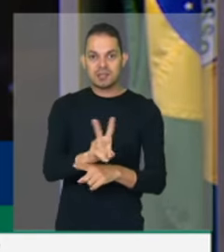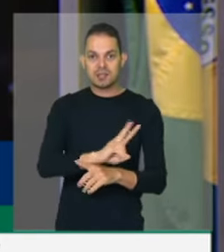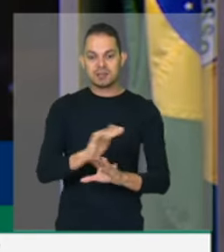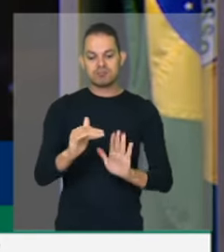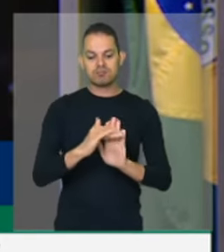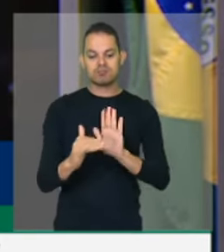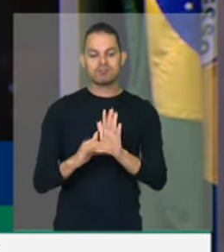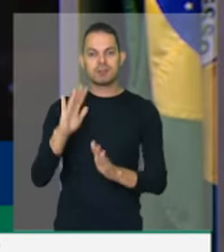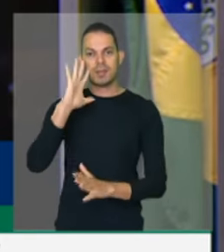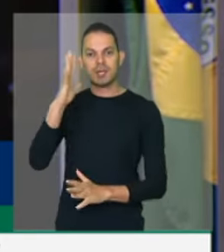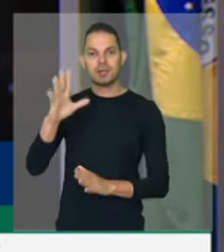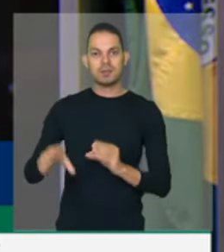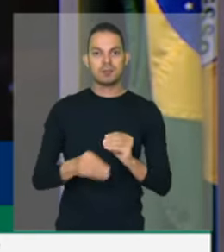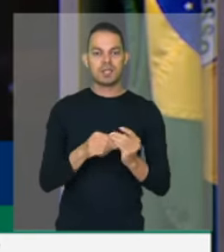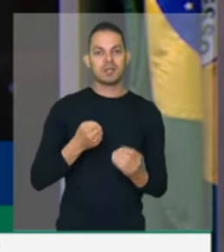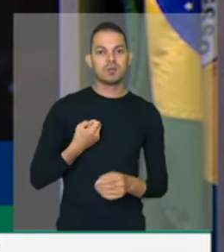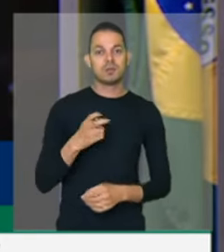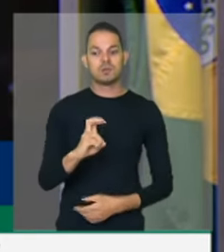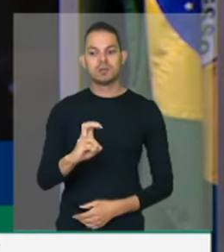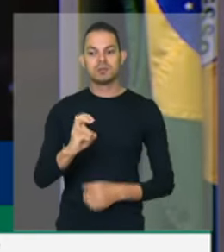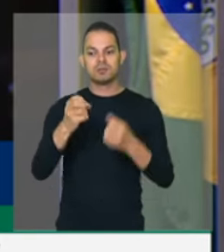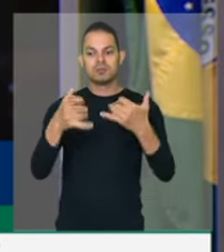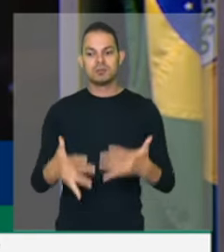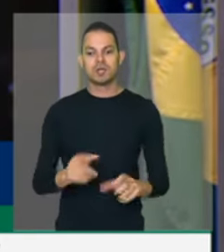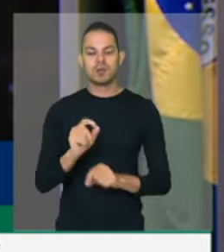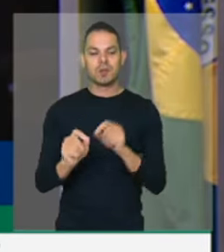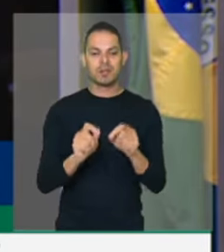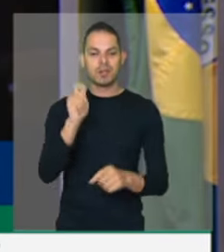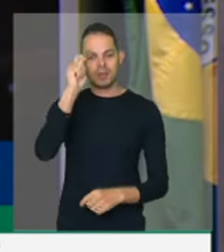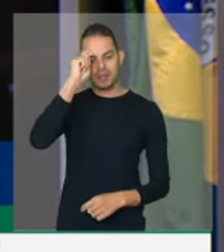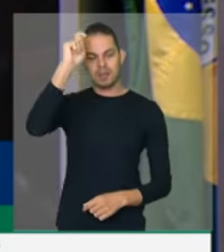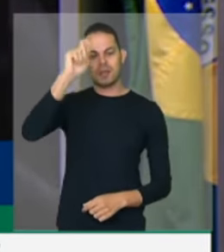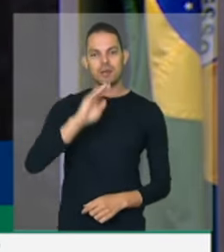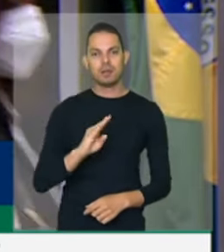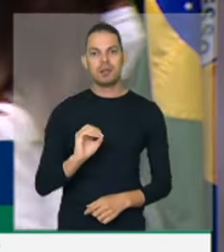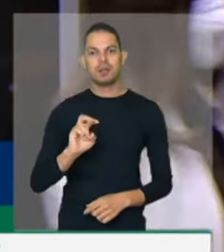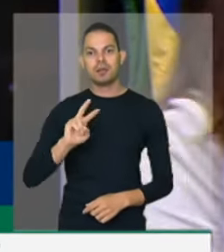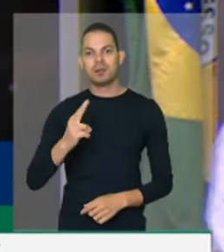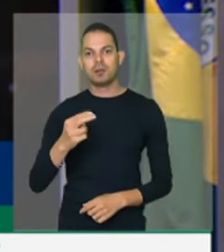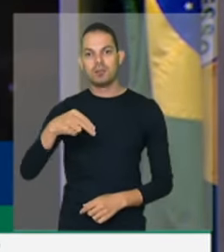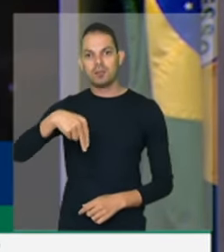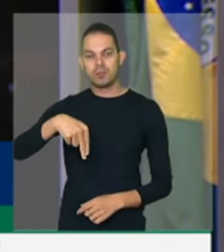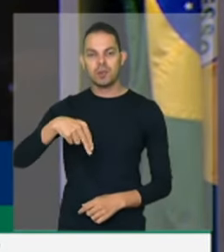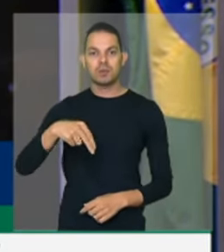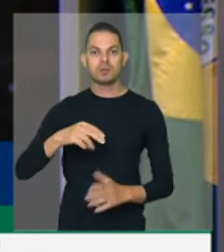DEPUTADO BOHN GASS... DO PT DE SÃO PAULO, TEM O OBJETIVO DE ESTIPULAR O LIMITE É DEDUÇÃO PREVISTA NO PROJETO